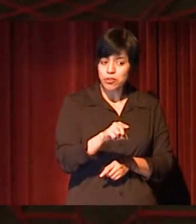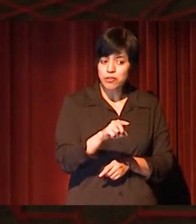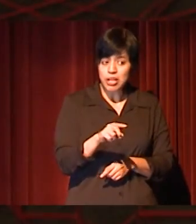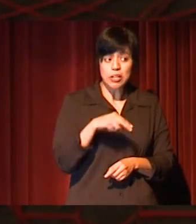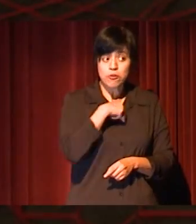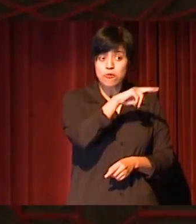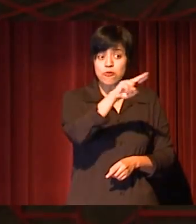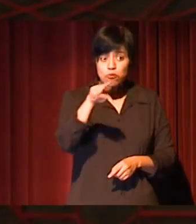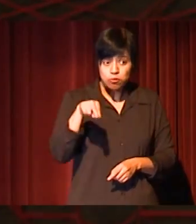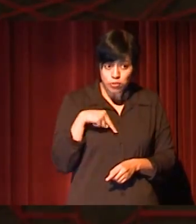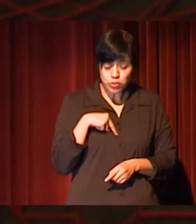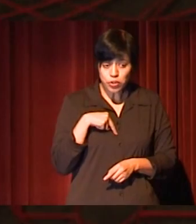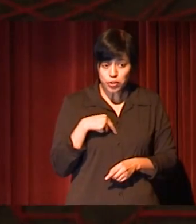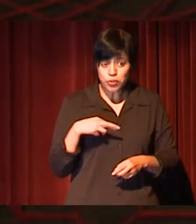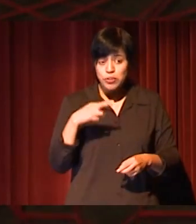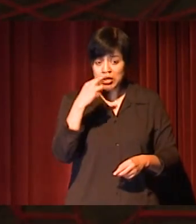los que podemos darles ese reconocimiento.